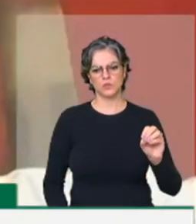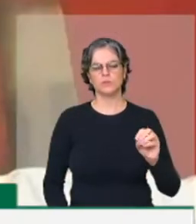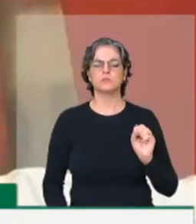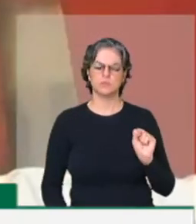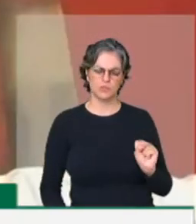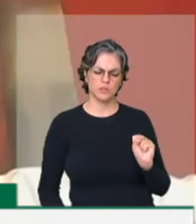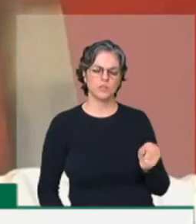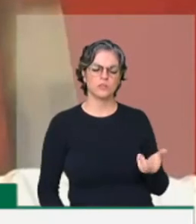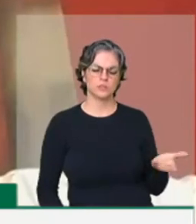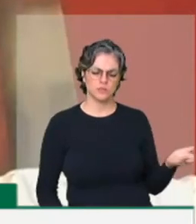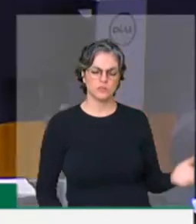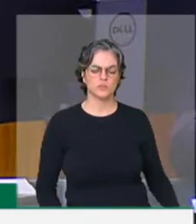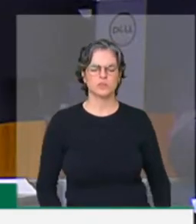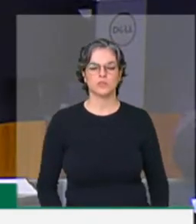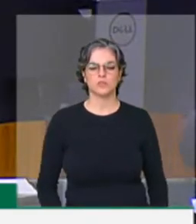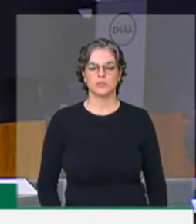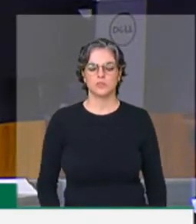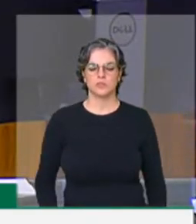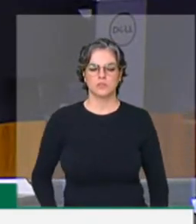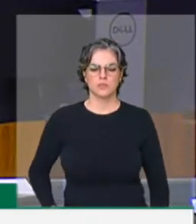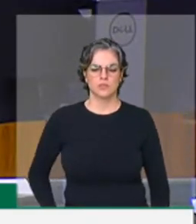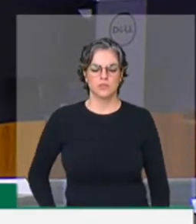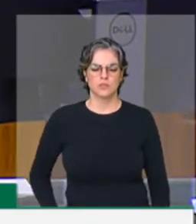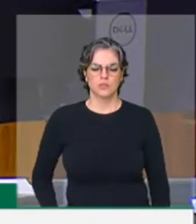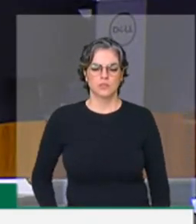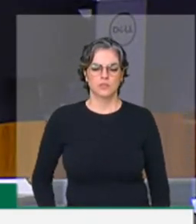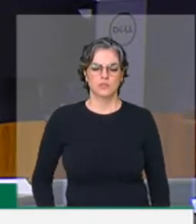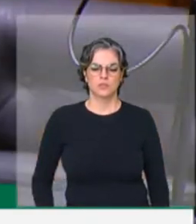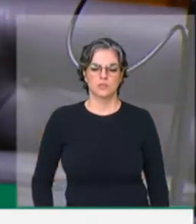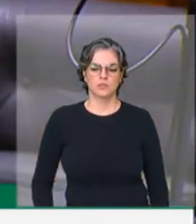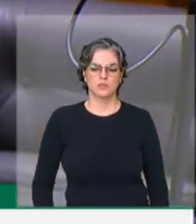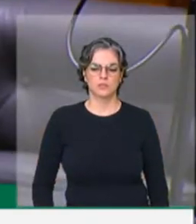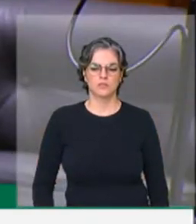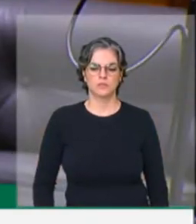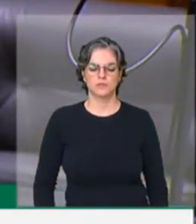QUE PUDER CONCEDER -- [PRESIDENTE]: UM MINUTO PARA O DEPUTADO FRAGA E AÍ VOU CHAMAR O DEPUTADO